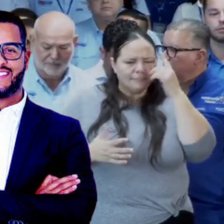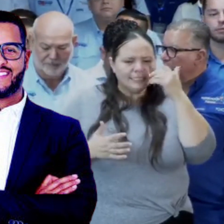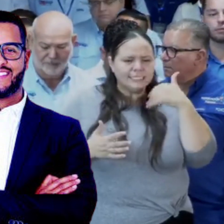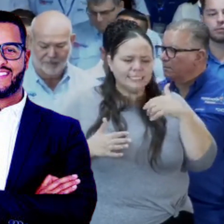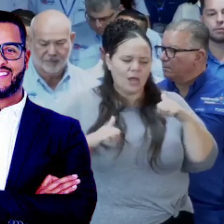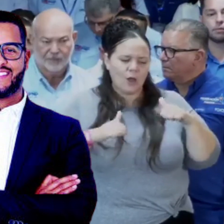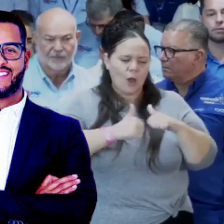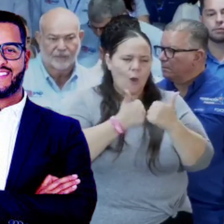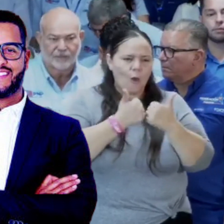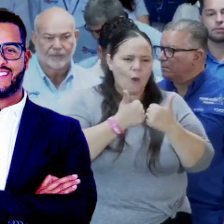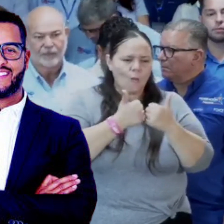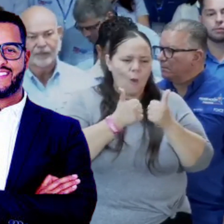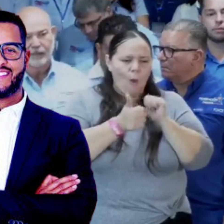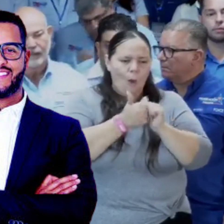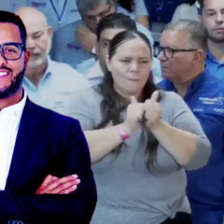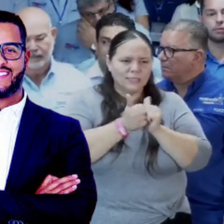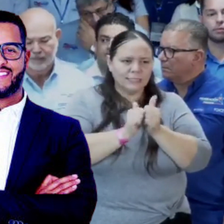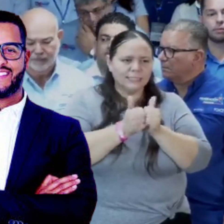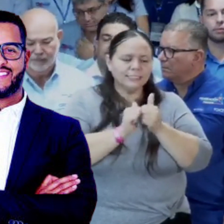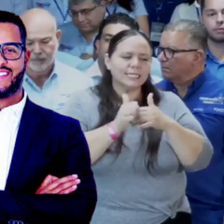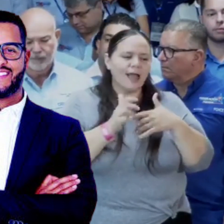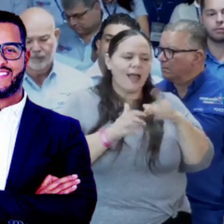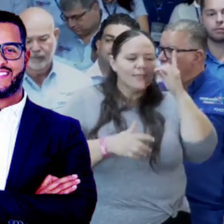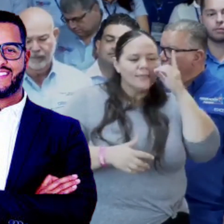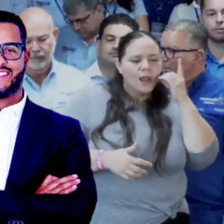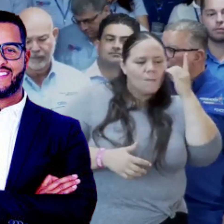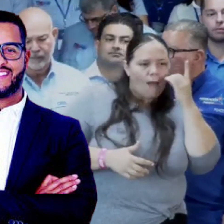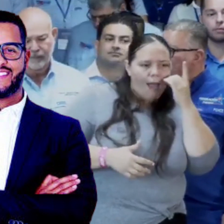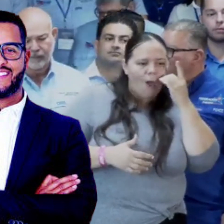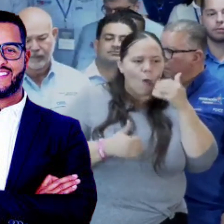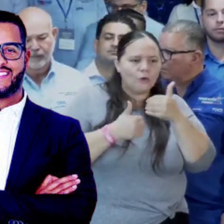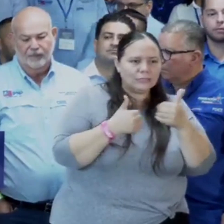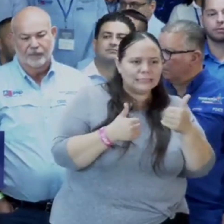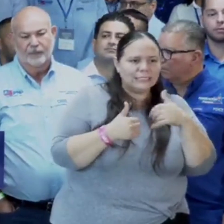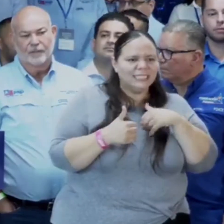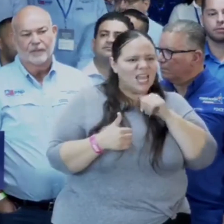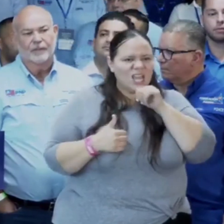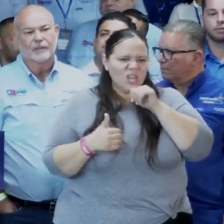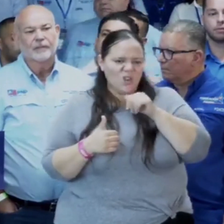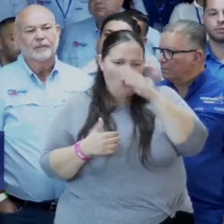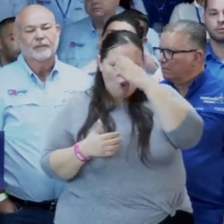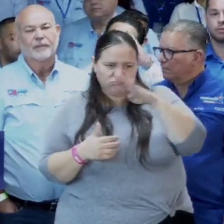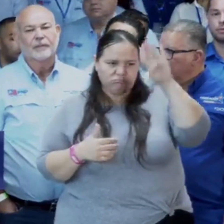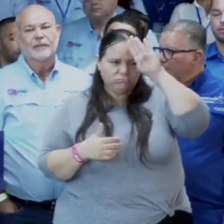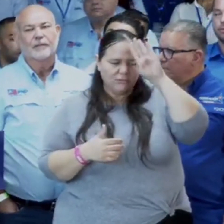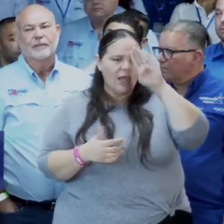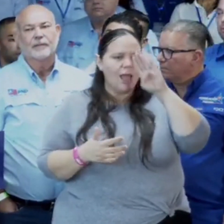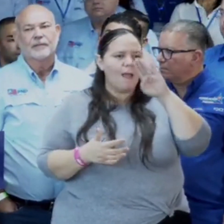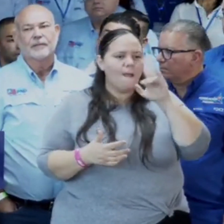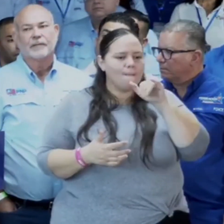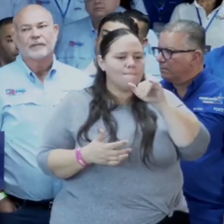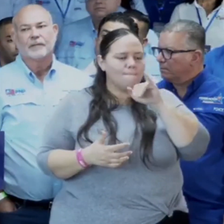los candidatos a la gobernación todos incluso aquel que corre por Victoria ciudadana que lo